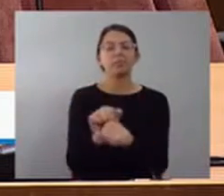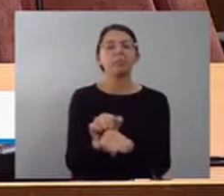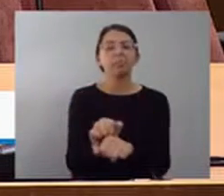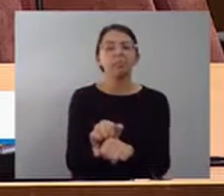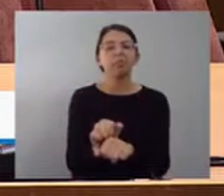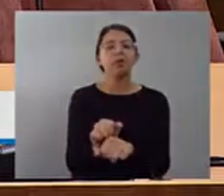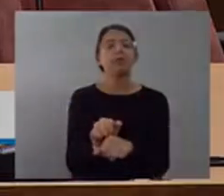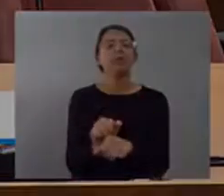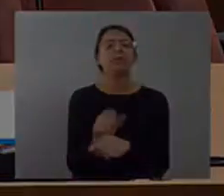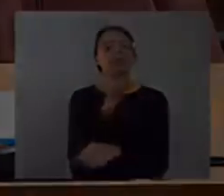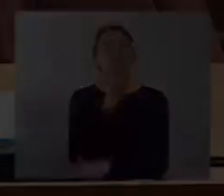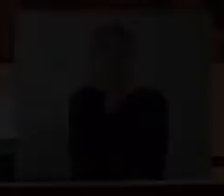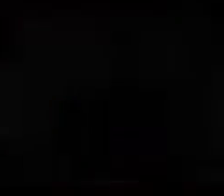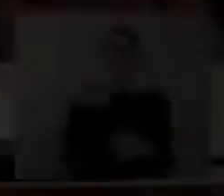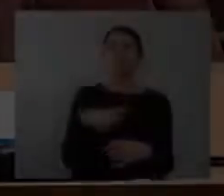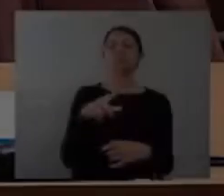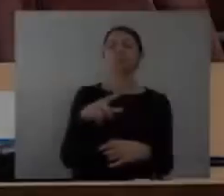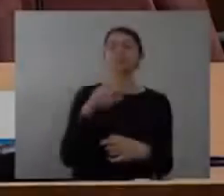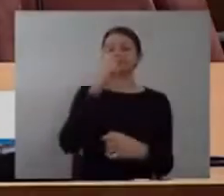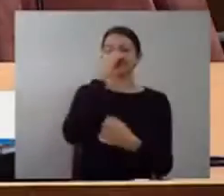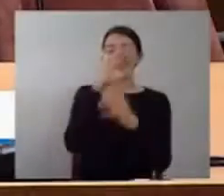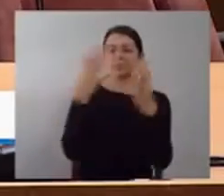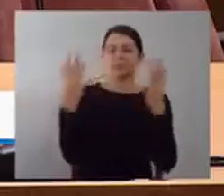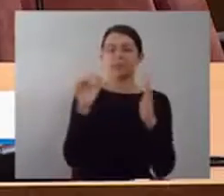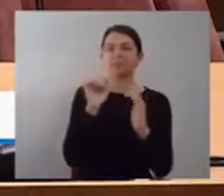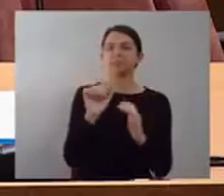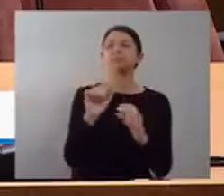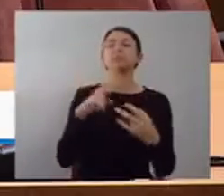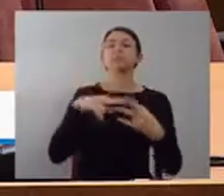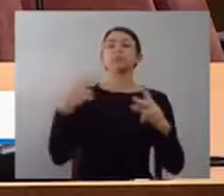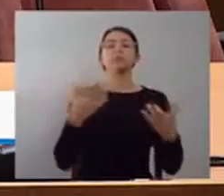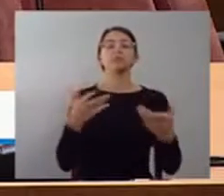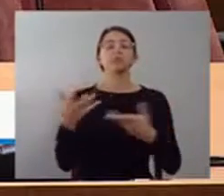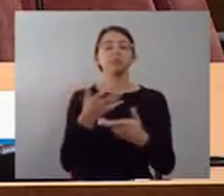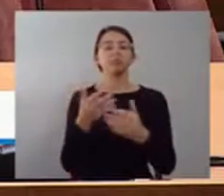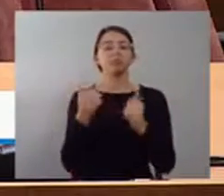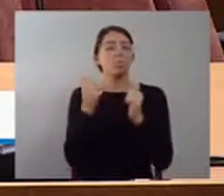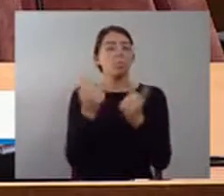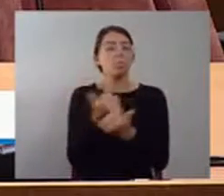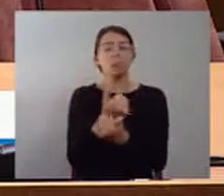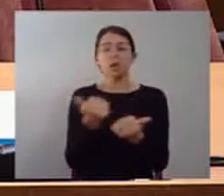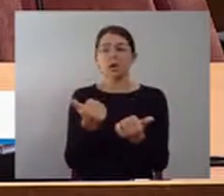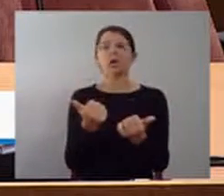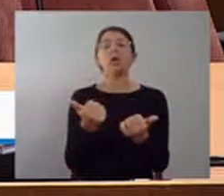Reserva Ecológica Nacional.